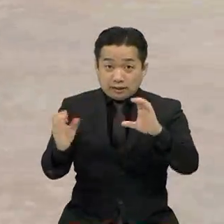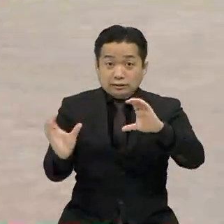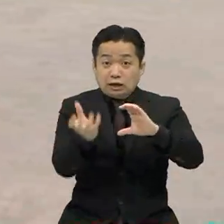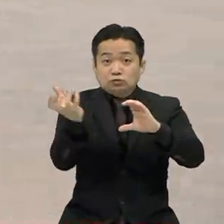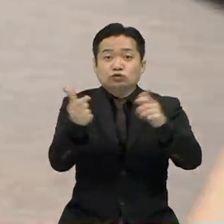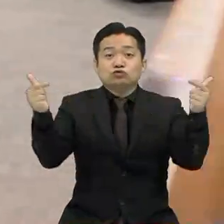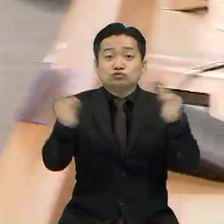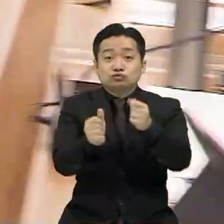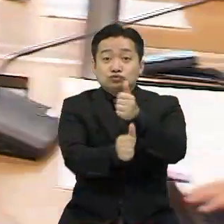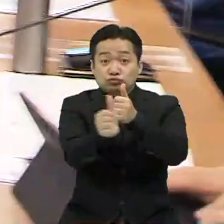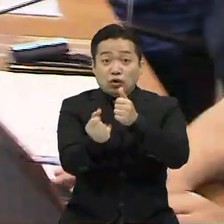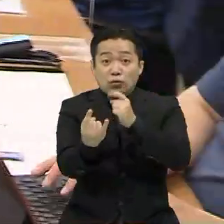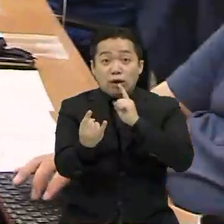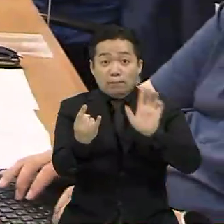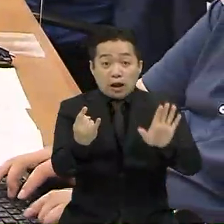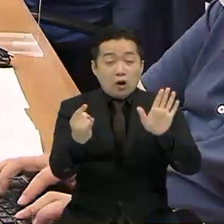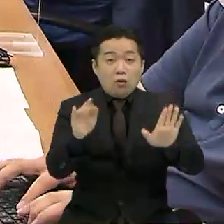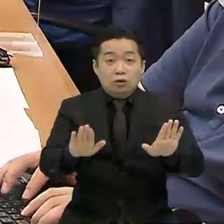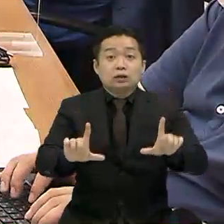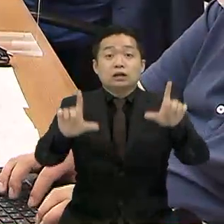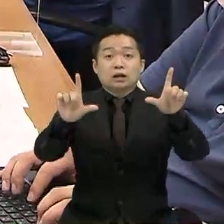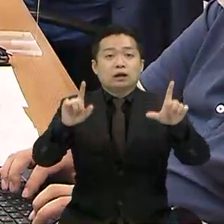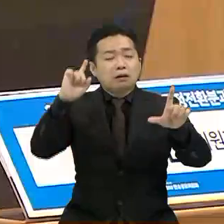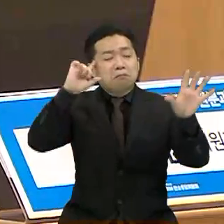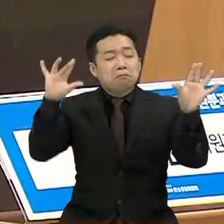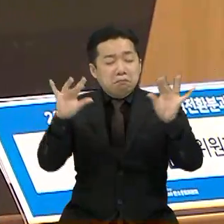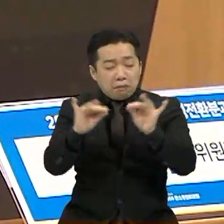탄소중립위원회는 발표 당일인 오늘에야 의견을 수렴하겠다며 온라인 토론회를